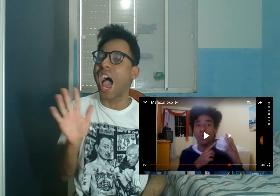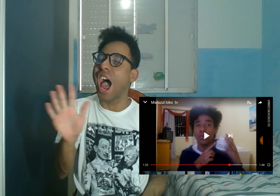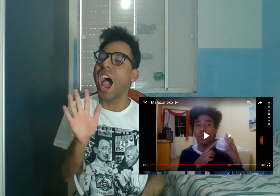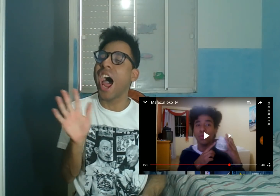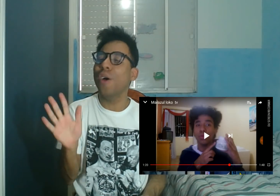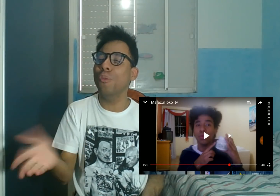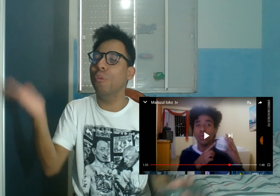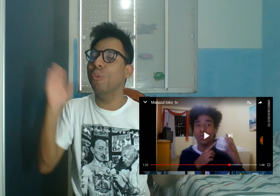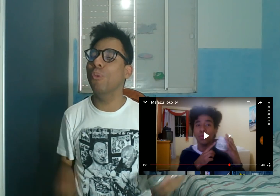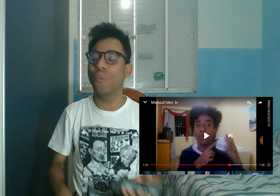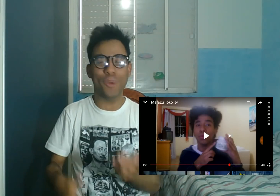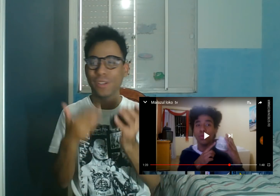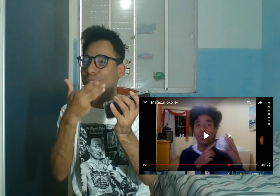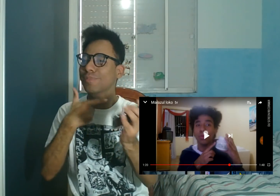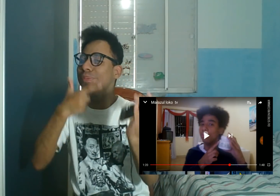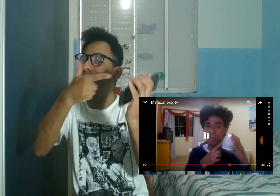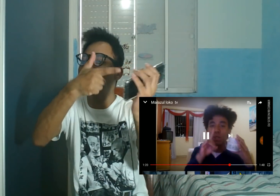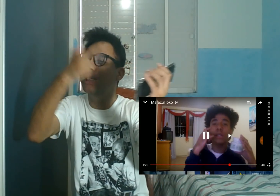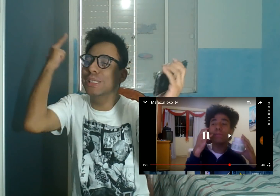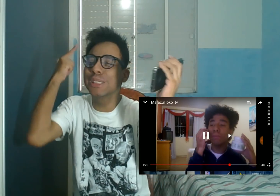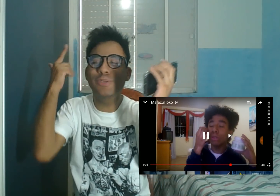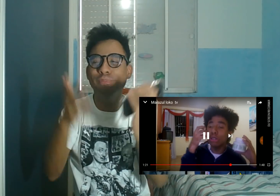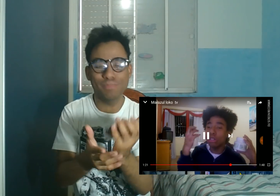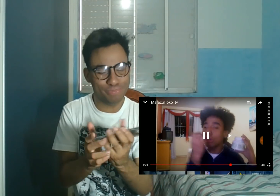é Repetir muito jeito! que saco! tenho vontade mato esse..